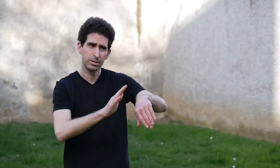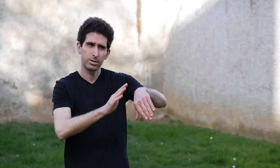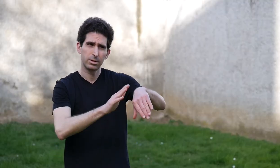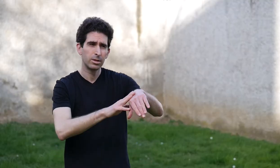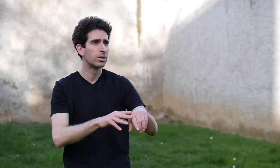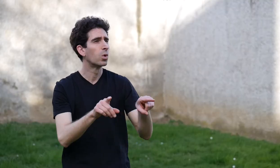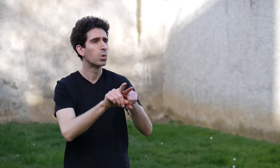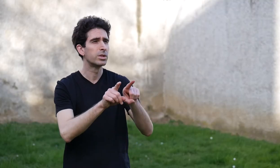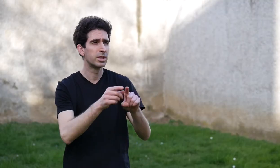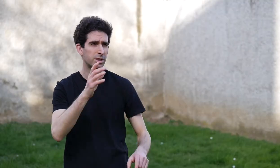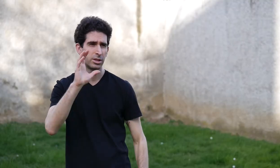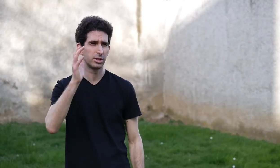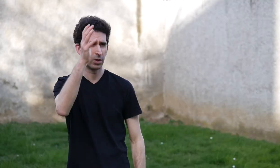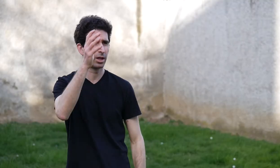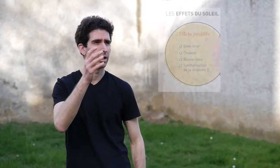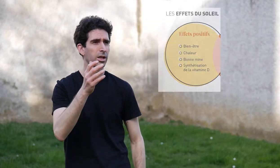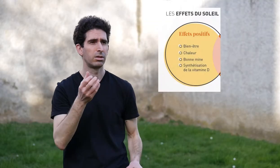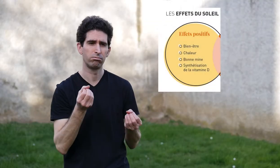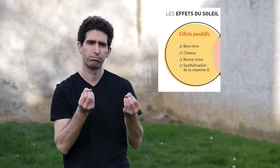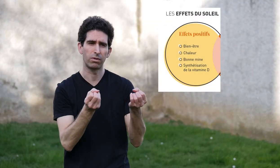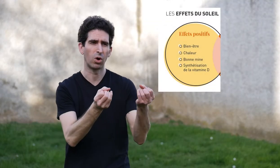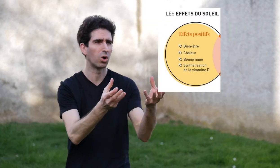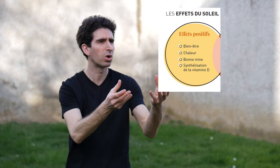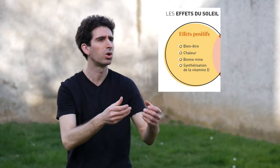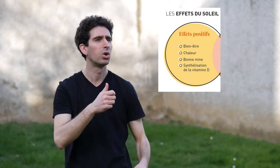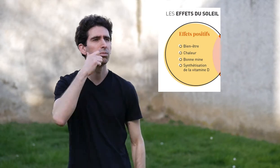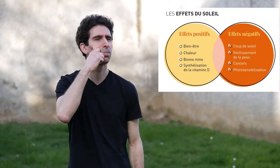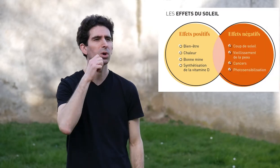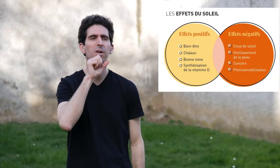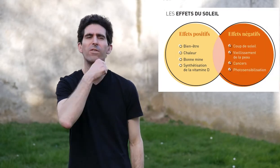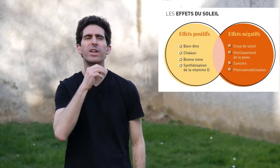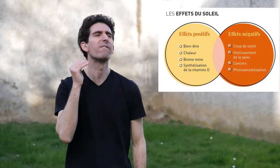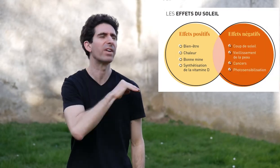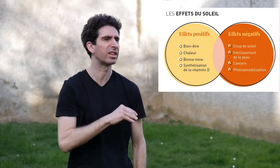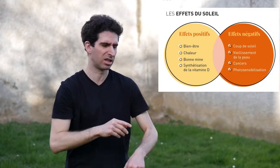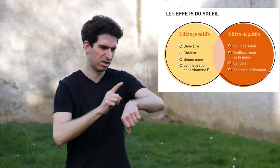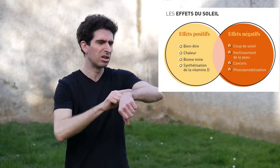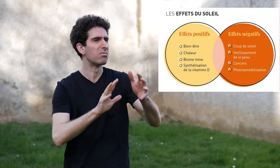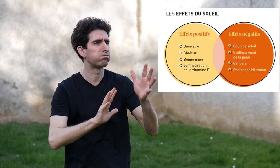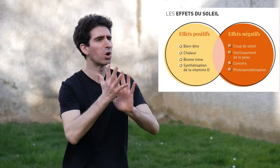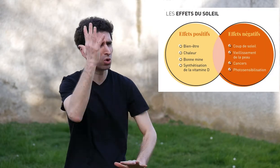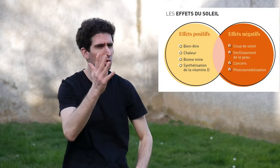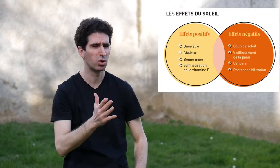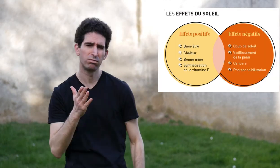Je te préviens. Le soleil peut aussi provoquer un vieillissement rapide de la peau, des coups de soleil